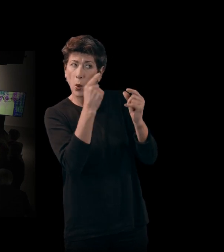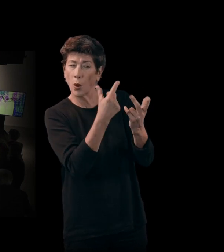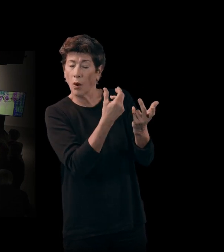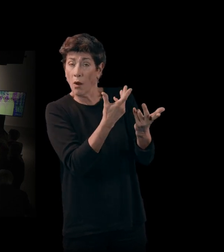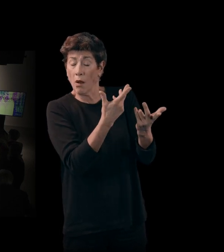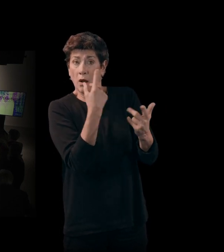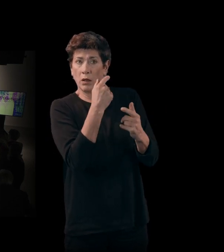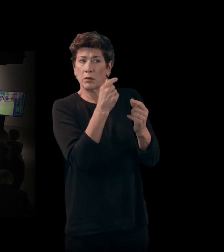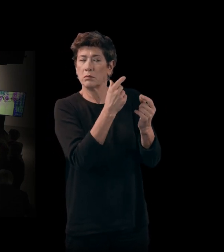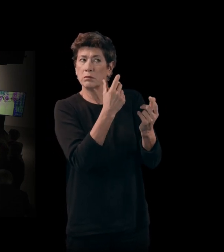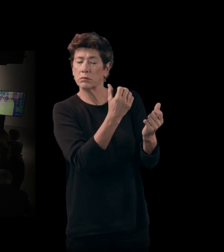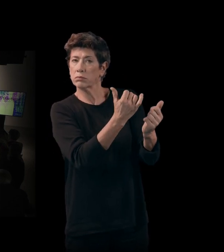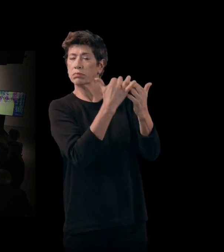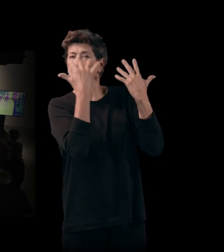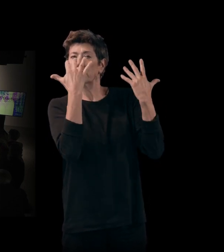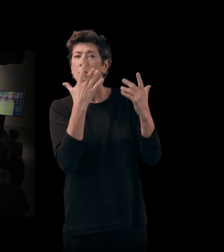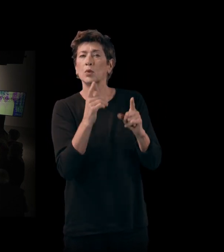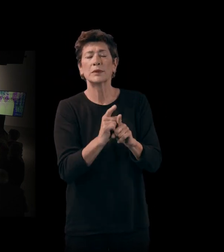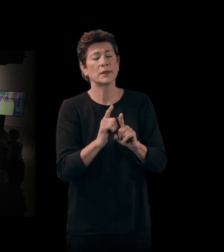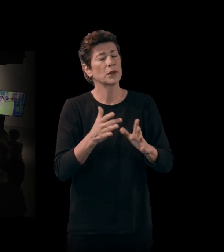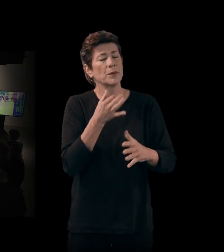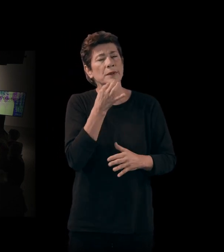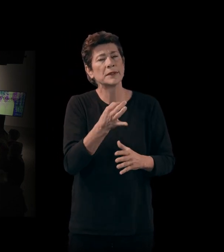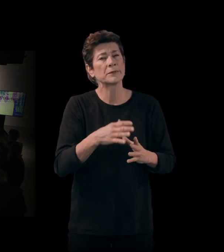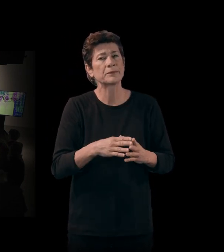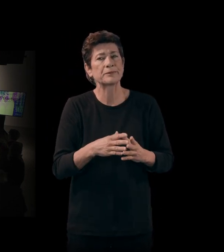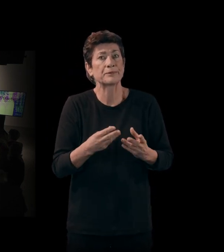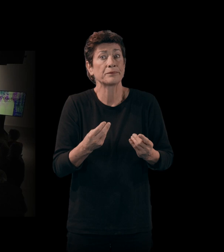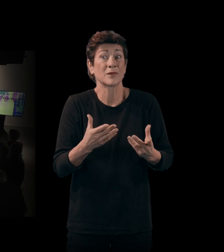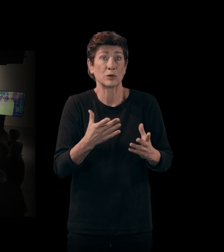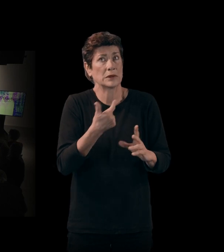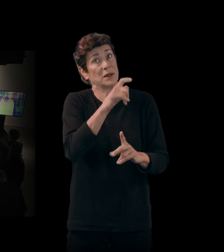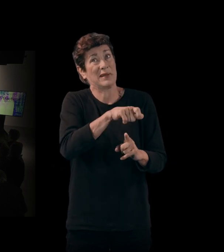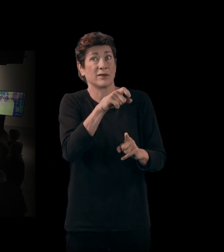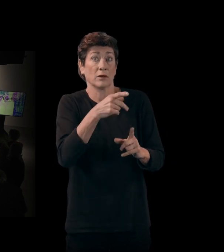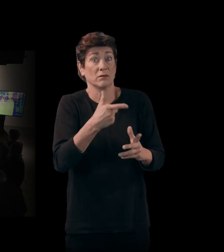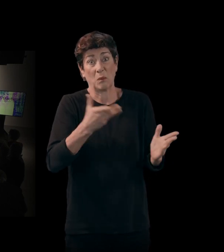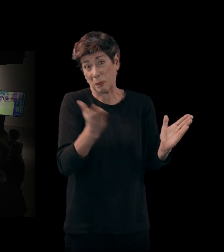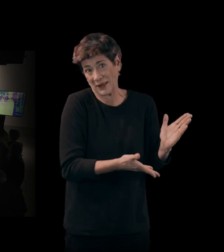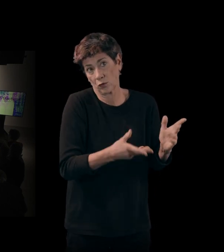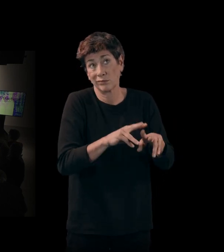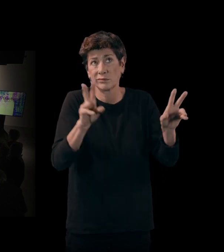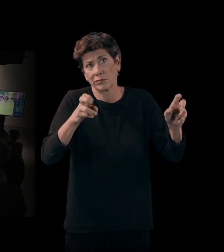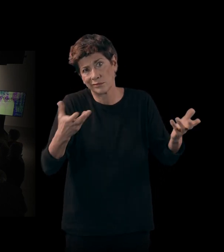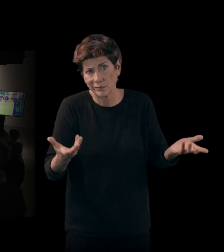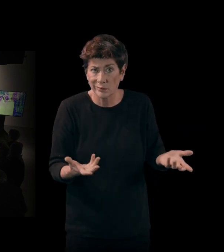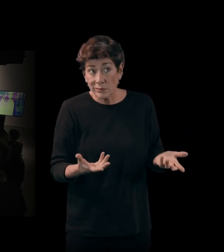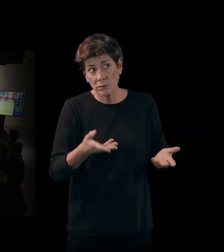Et puis, c'est aussi un peu, comment dire, la version des vaincus d'une certaine manière aussi qui est très peu entendue.